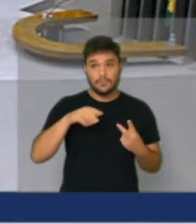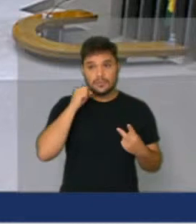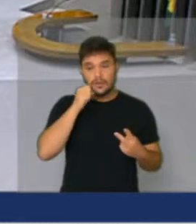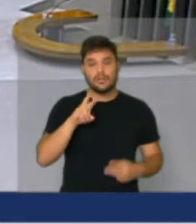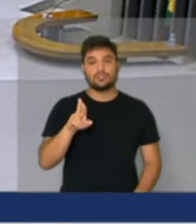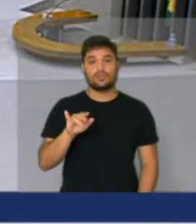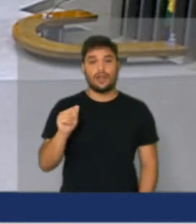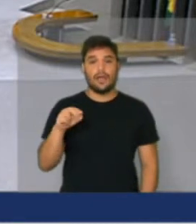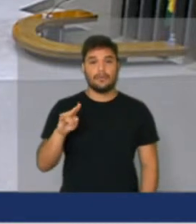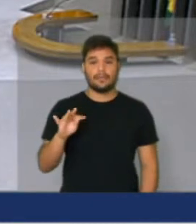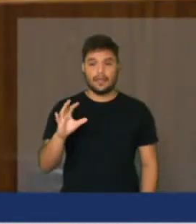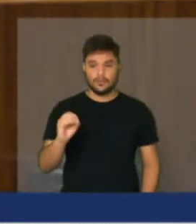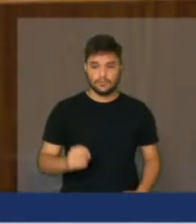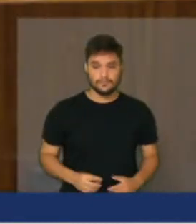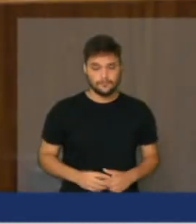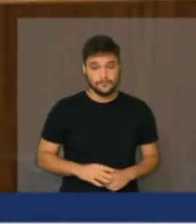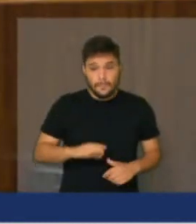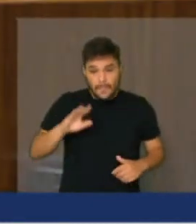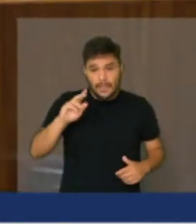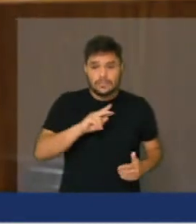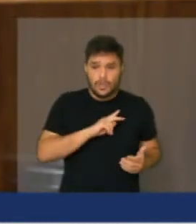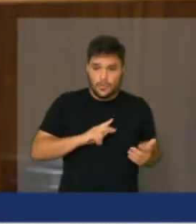PRESIDENTE, SENHORES DEPUTADOS, SENHORAS DEPUTADAS. NÓS ESTAMOS VOTANDO AQUI O